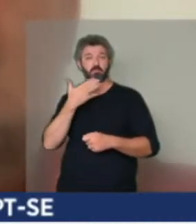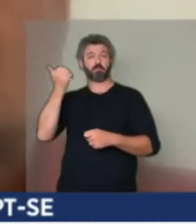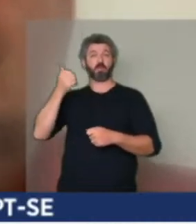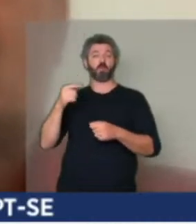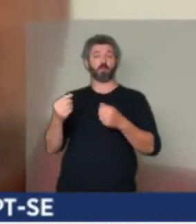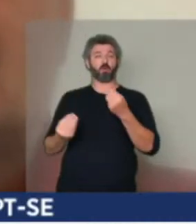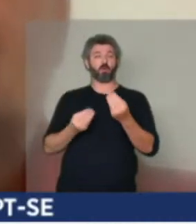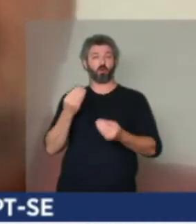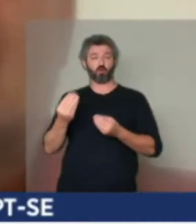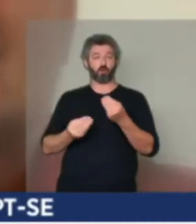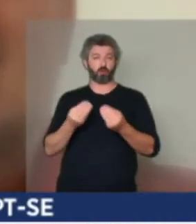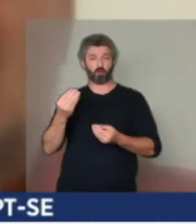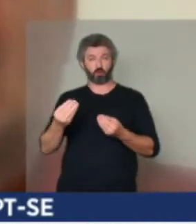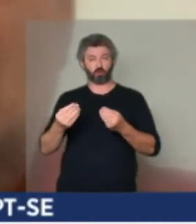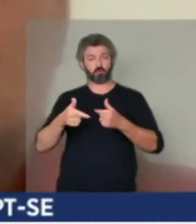PARA ENFRENTAR... TANTOS MOMENTOS DIFÍCEIS DIANTE DE